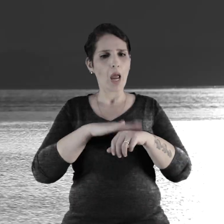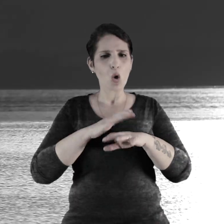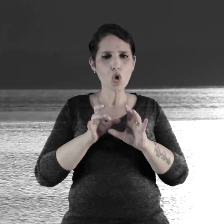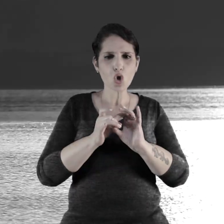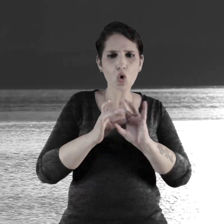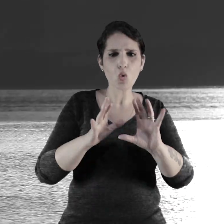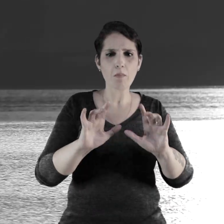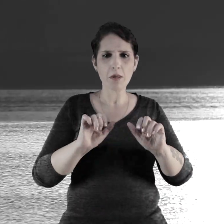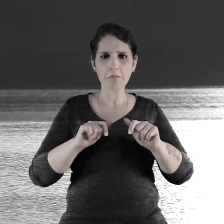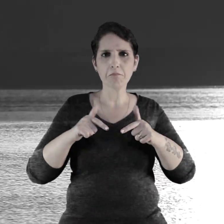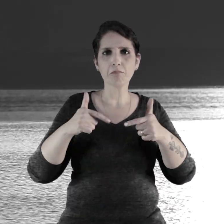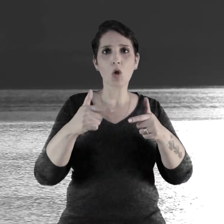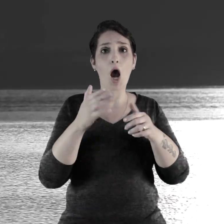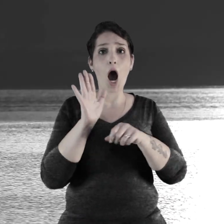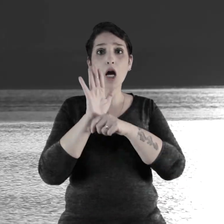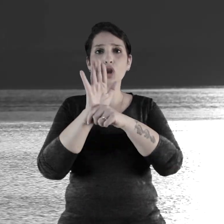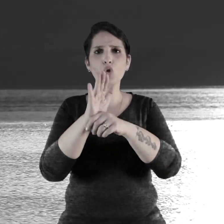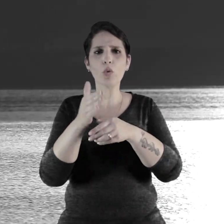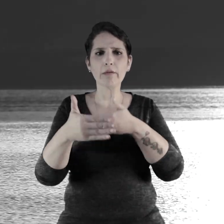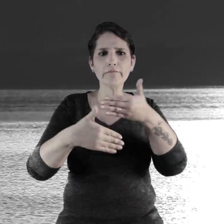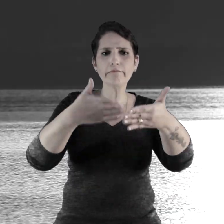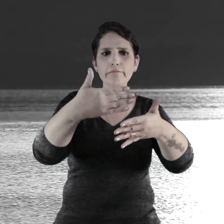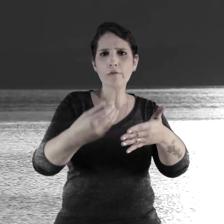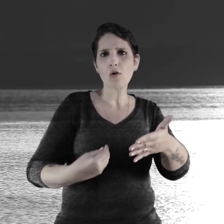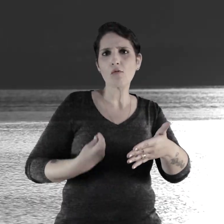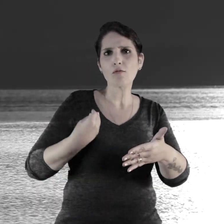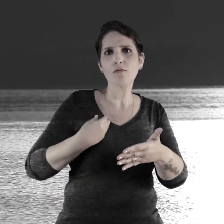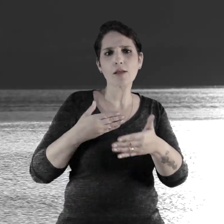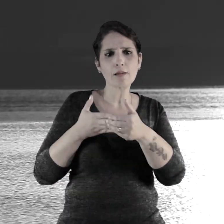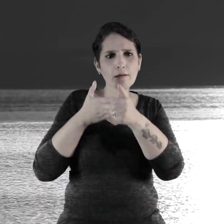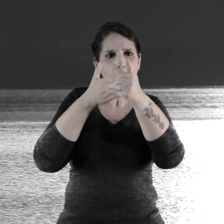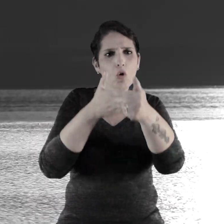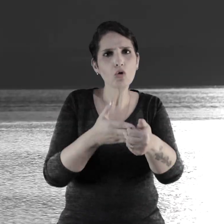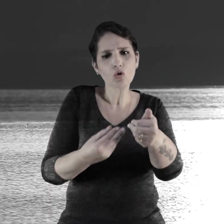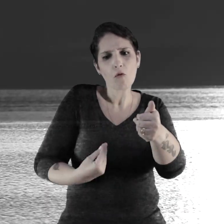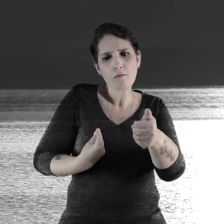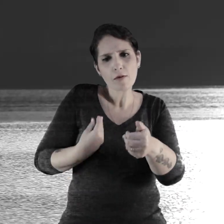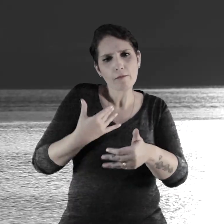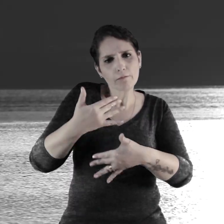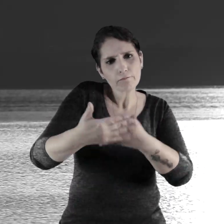que o ajuda a navegar pela vida de uma forma que conduza a sua sobrevivência e bem estar.